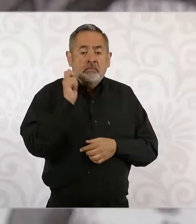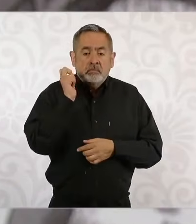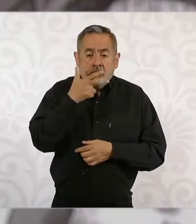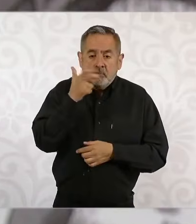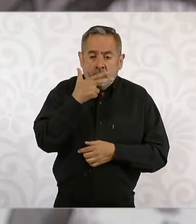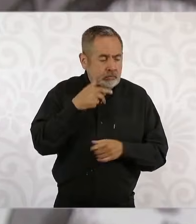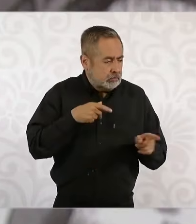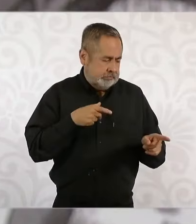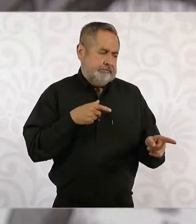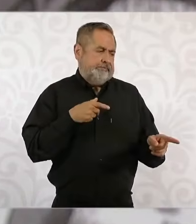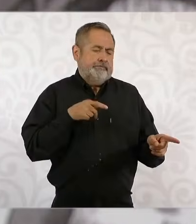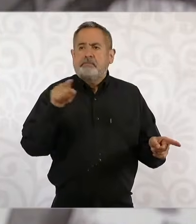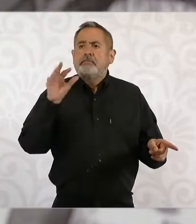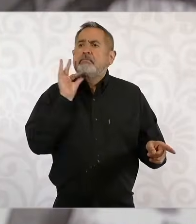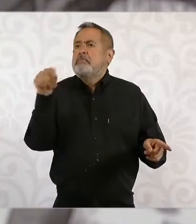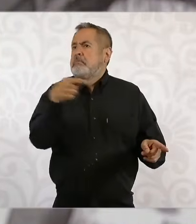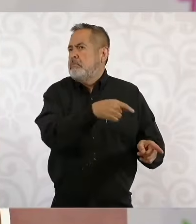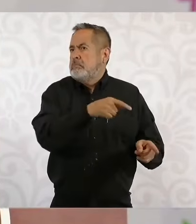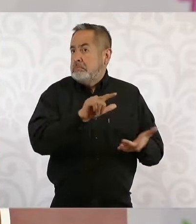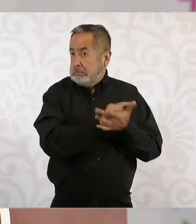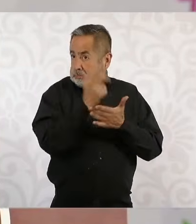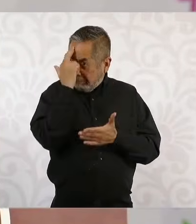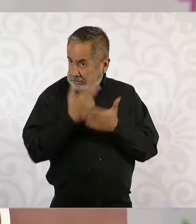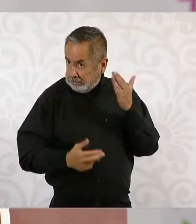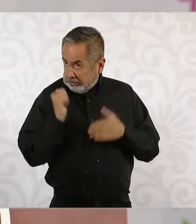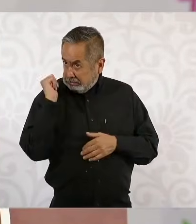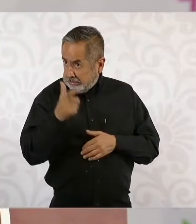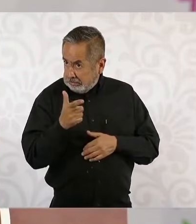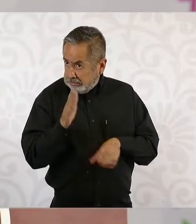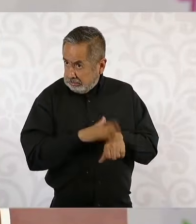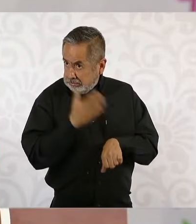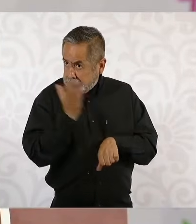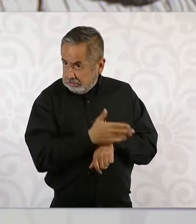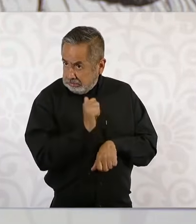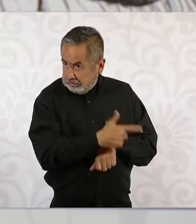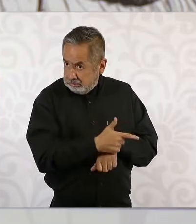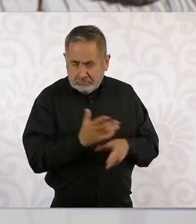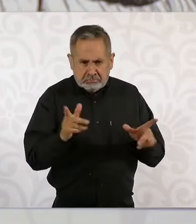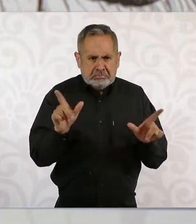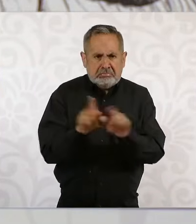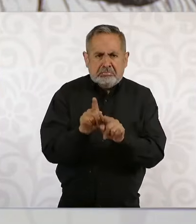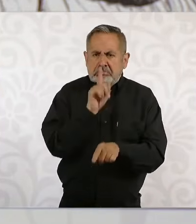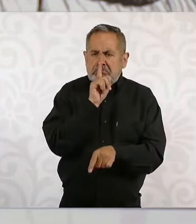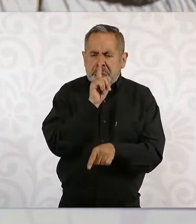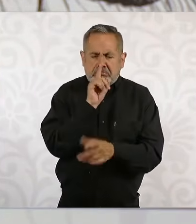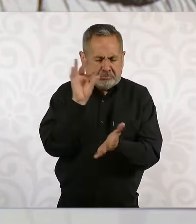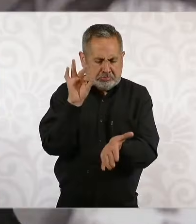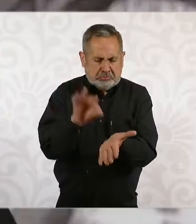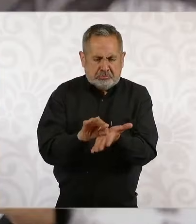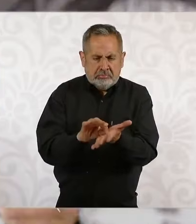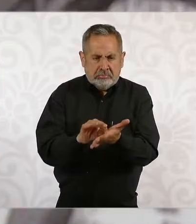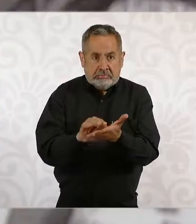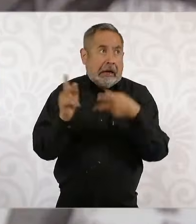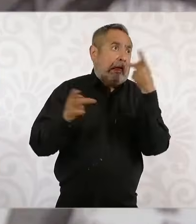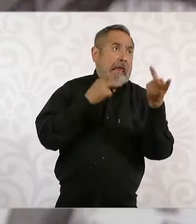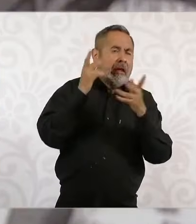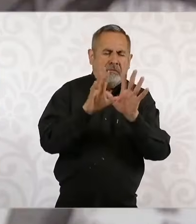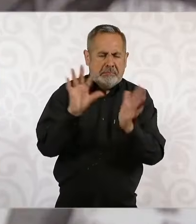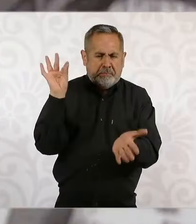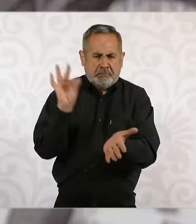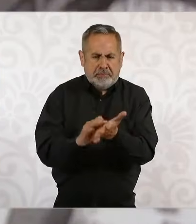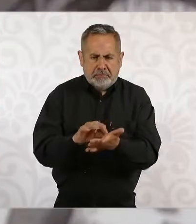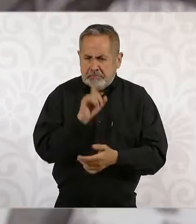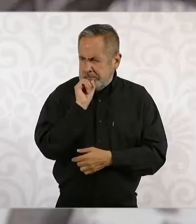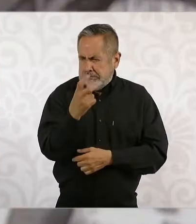ley o no, si hay algún delito que perseguir. Así de sencillo, sin más, sin otra cosa. Presidenta,